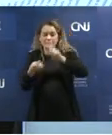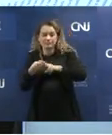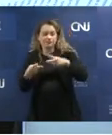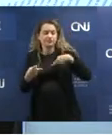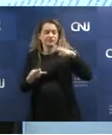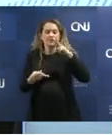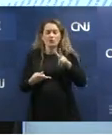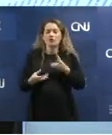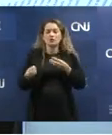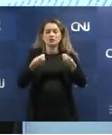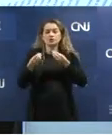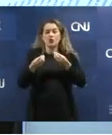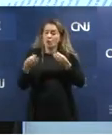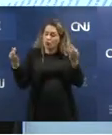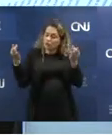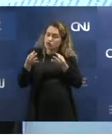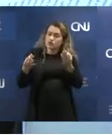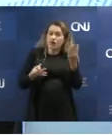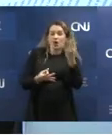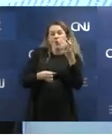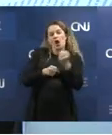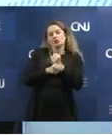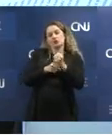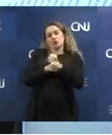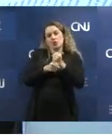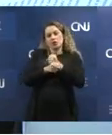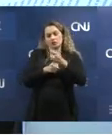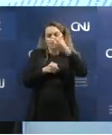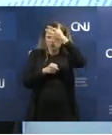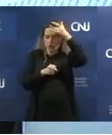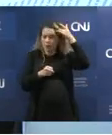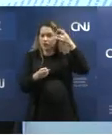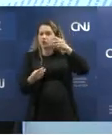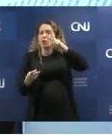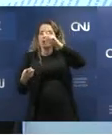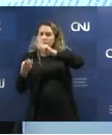quatro anos de réu preso com uma absolvição em seguida.